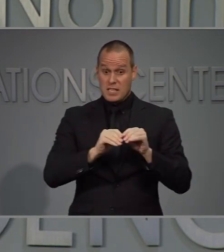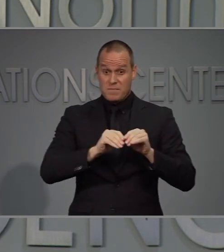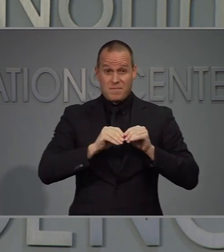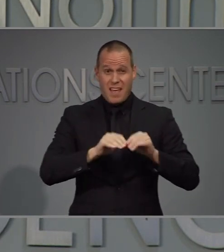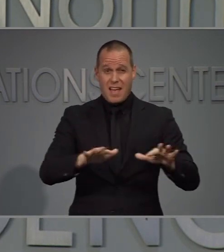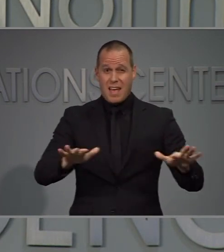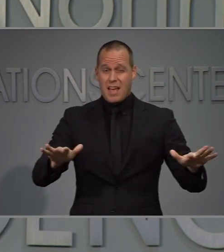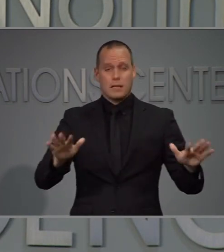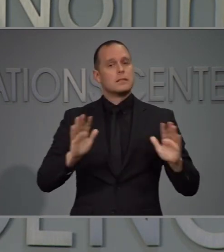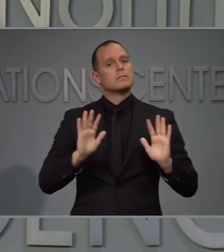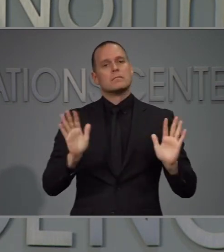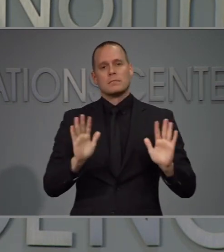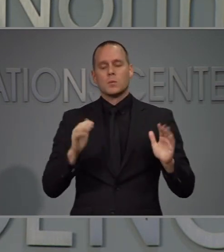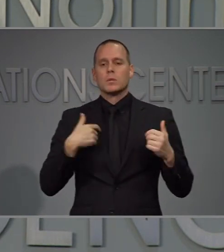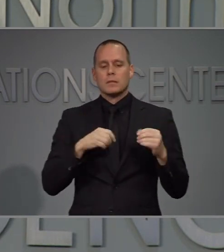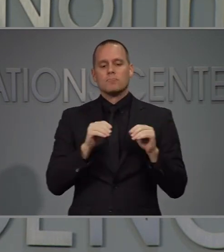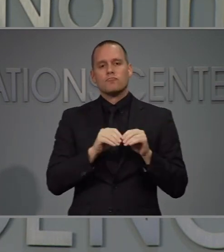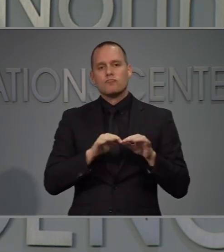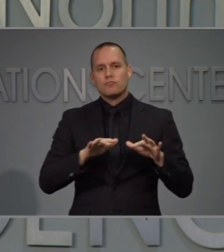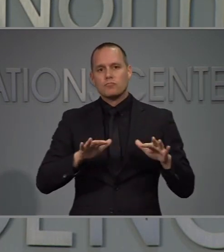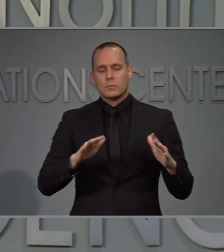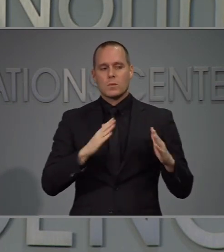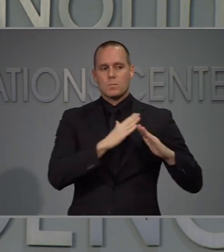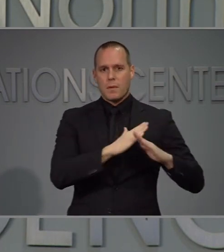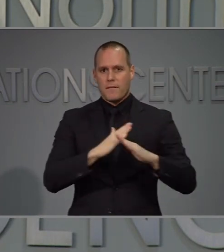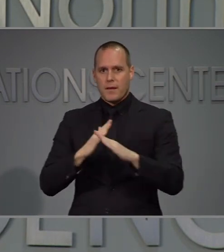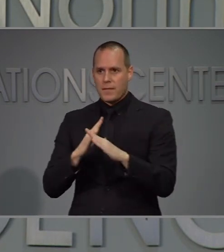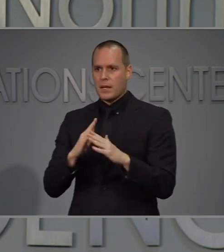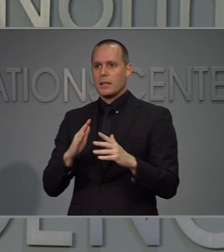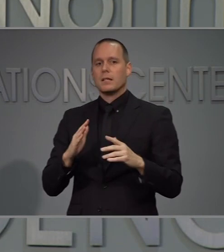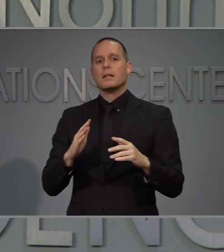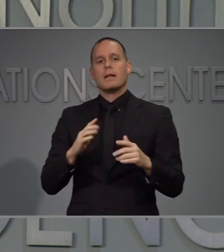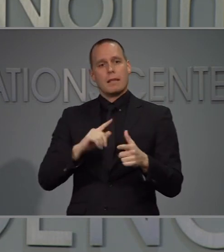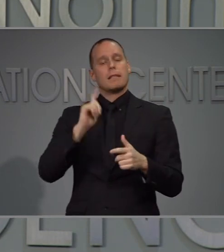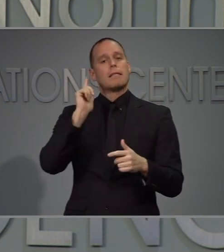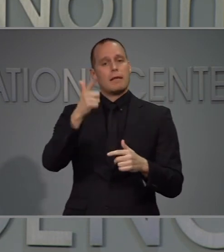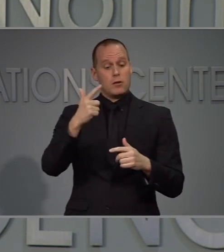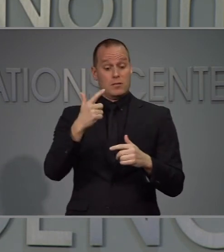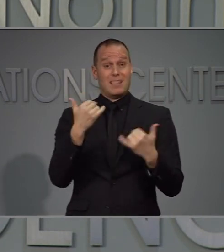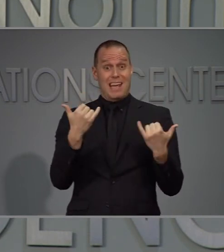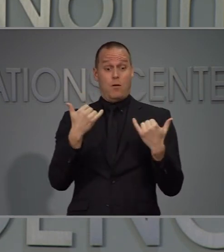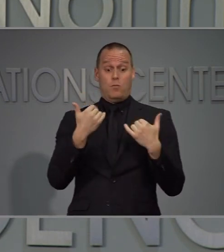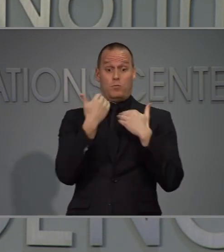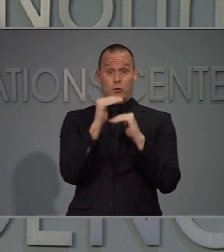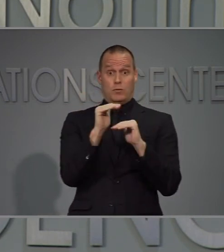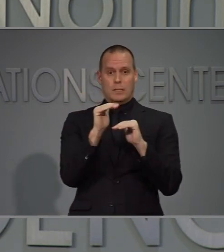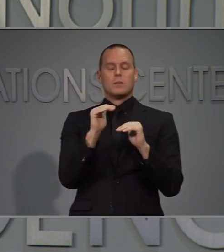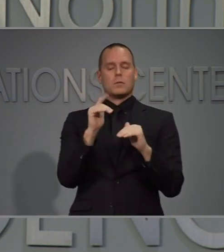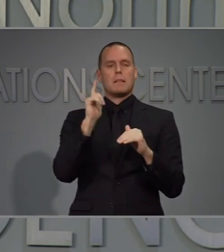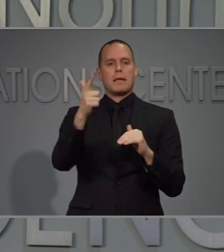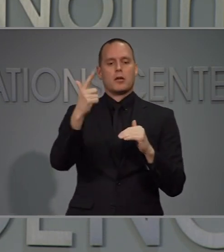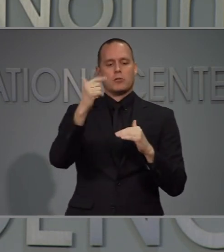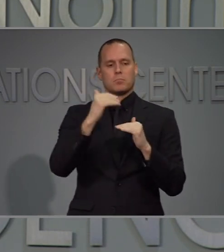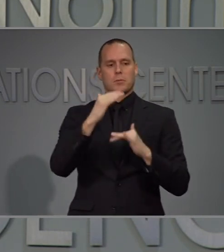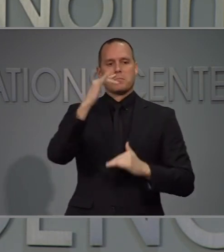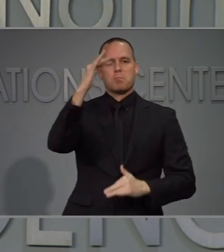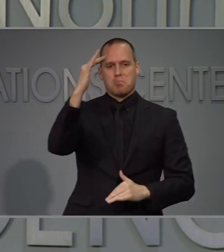La propagación del virus antes de quitar las restricciones,